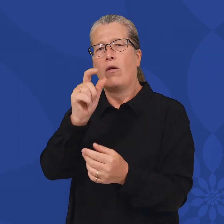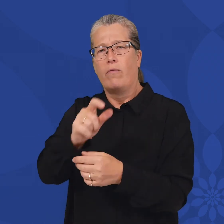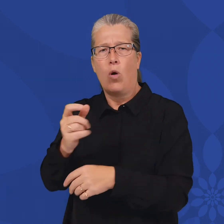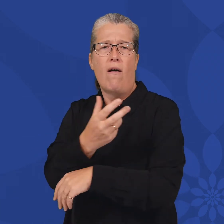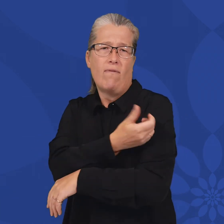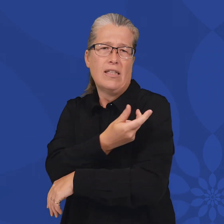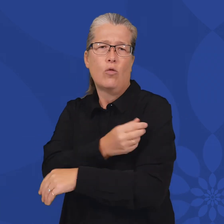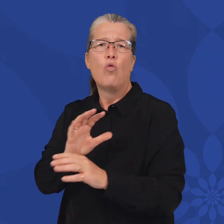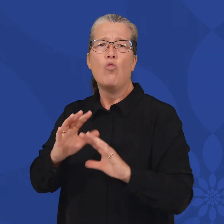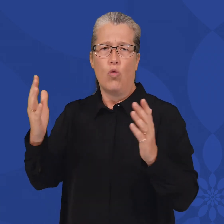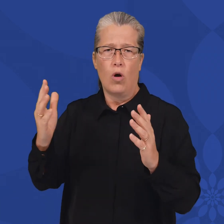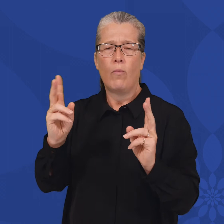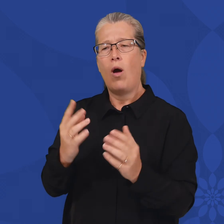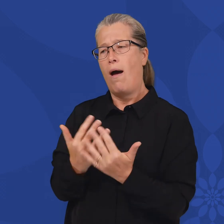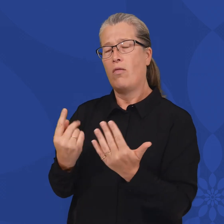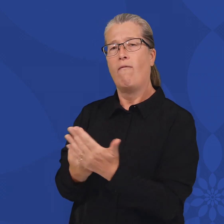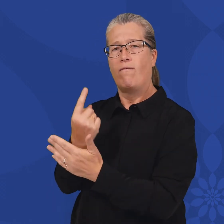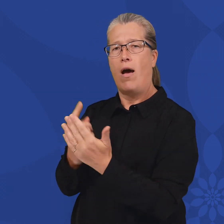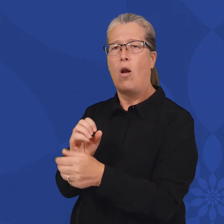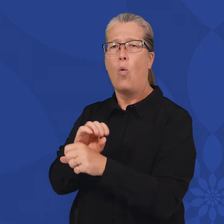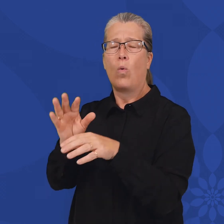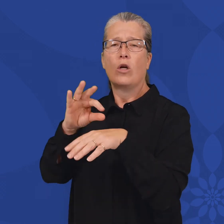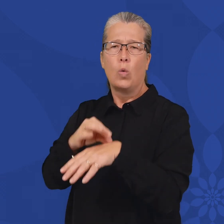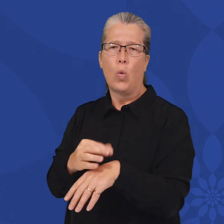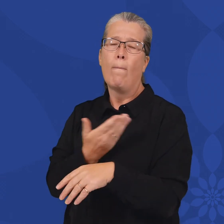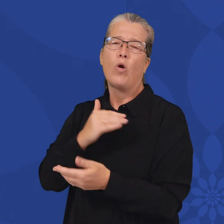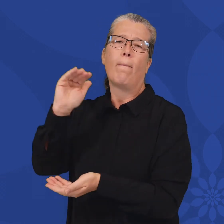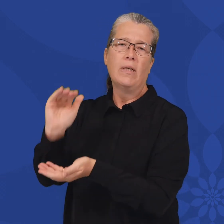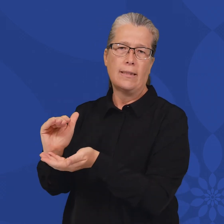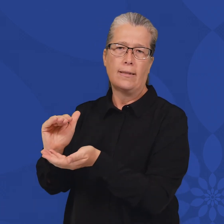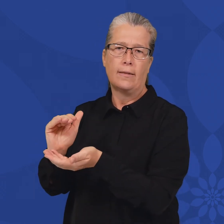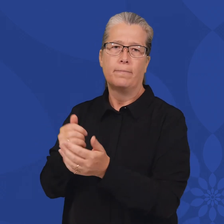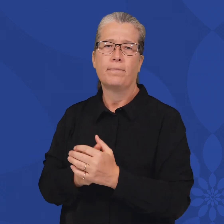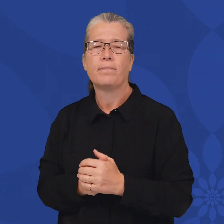att vaccinationstäckningen ökar och antalet coronafall minskar avsevärt.